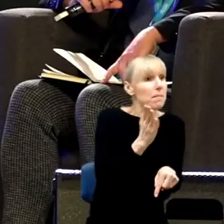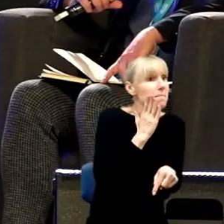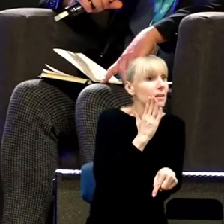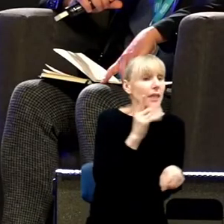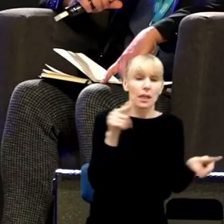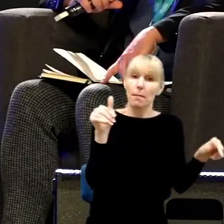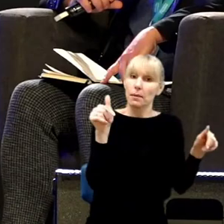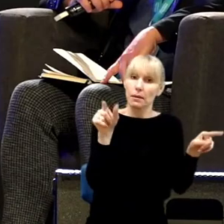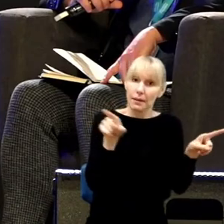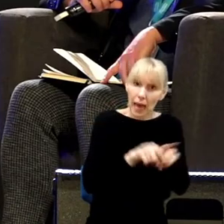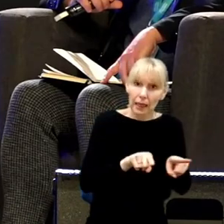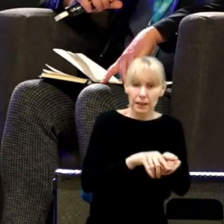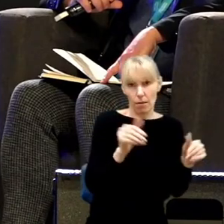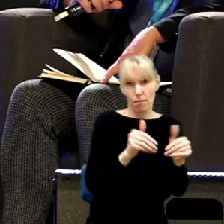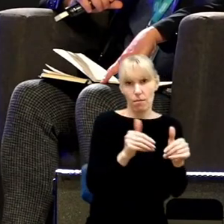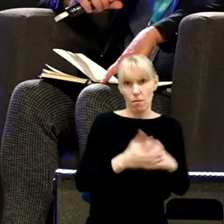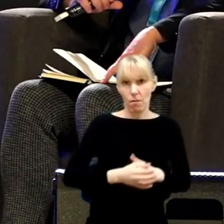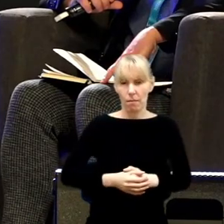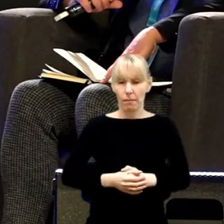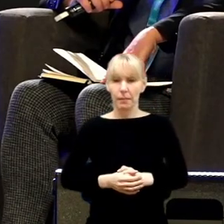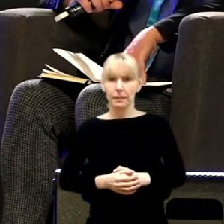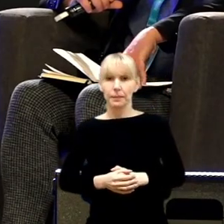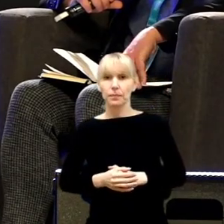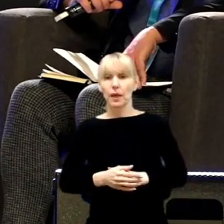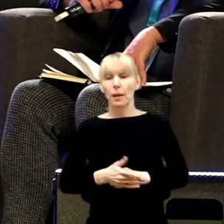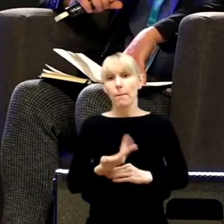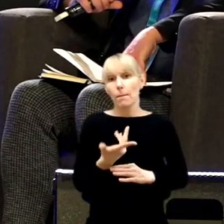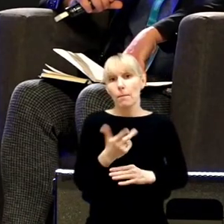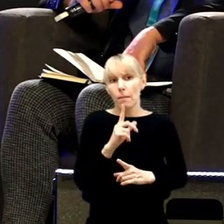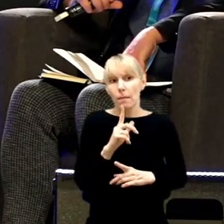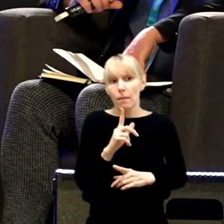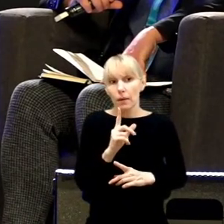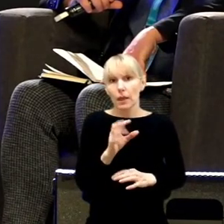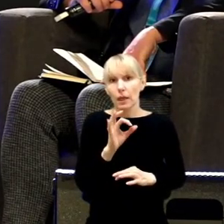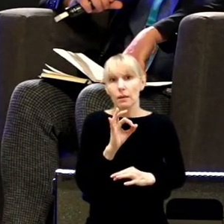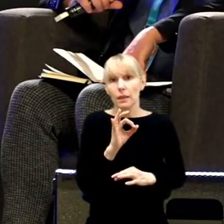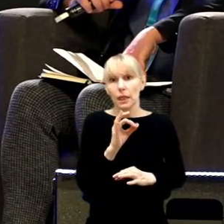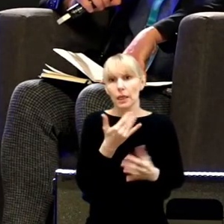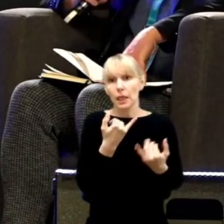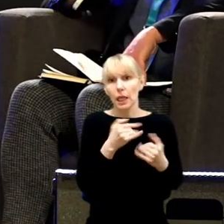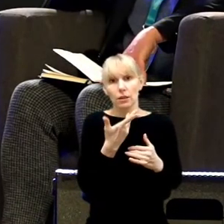bo one inaczej nie będą miały żadnego znaczenia.